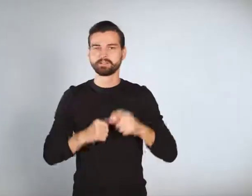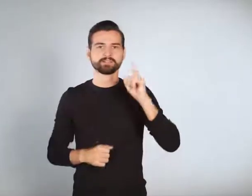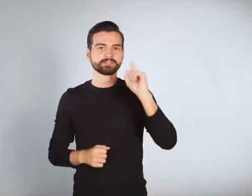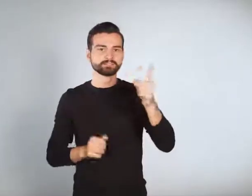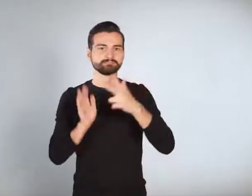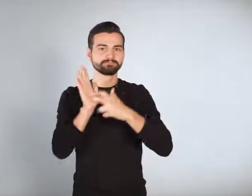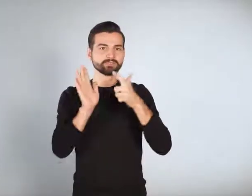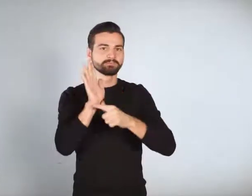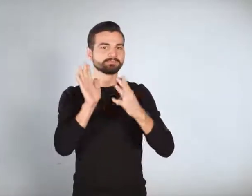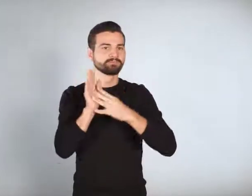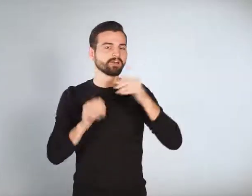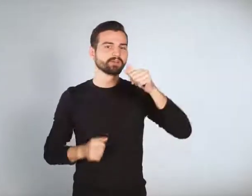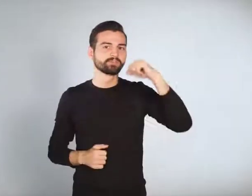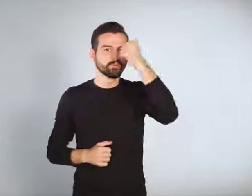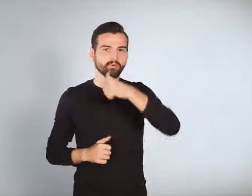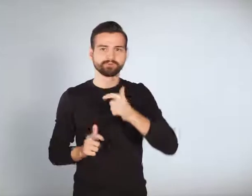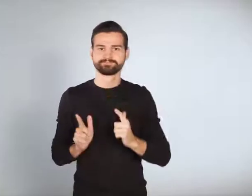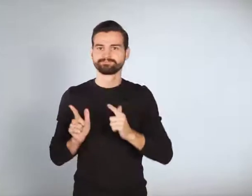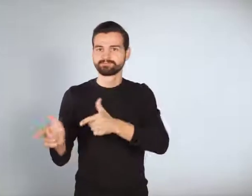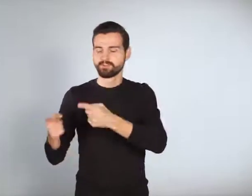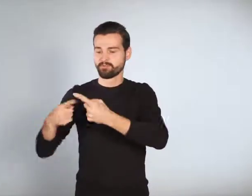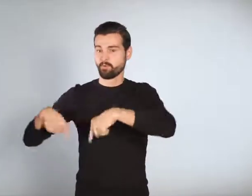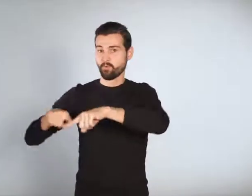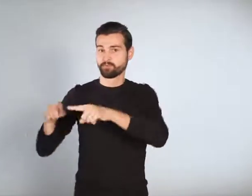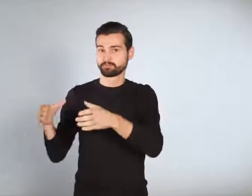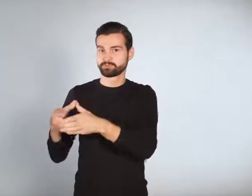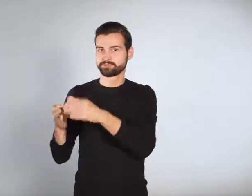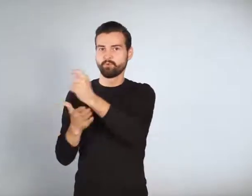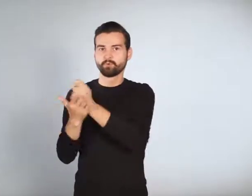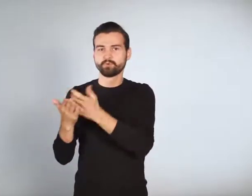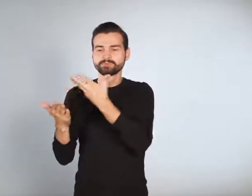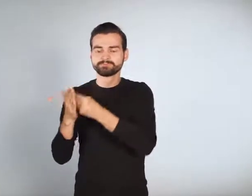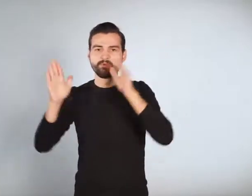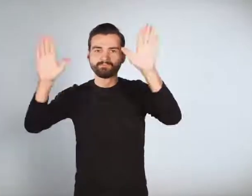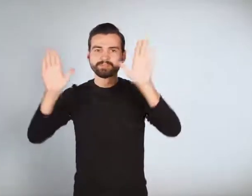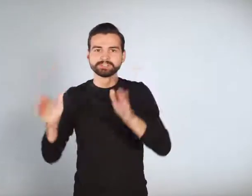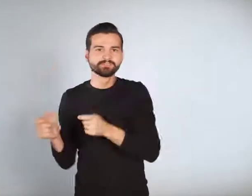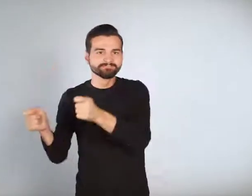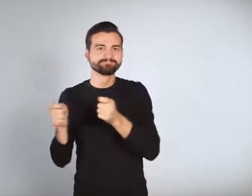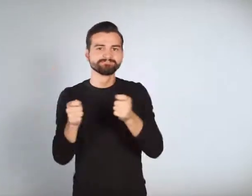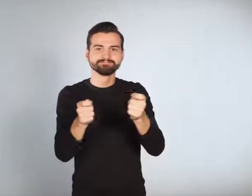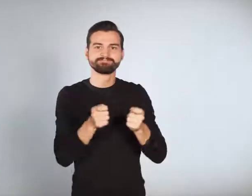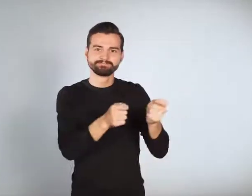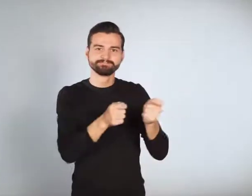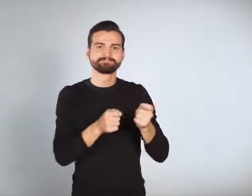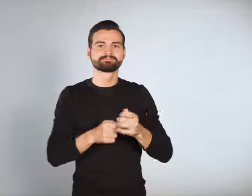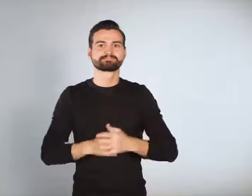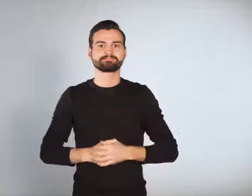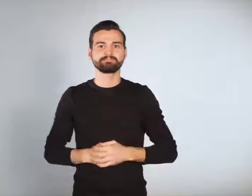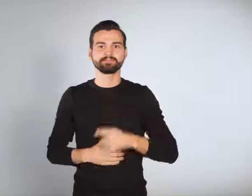В 1879 г. вступил в общество художников-передвижников.